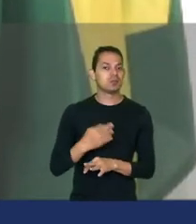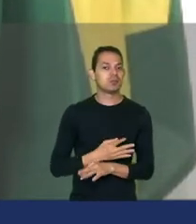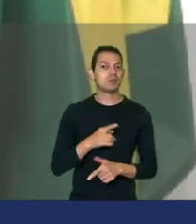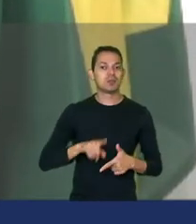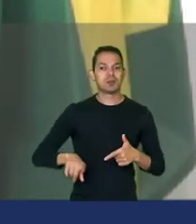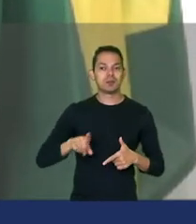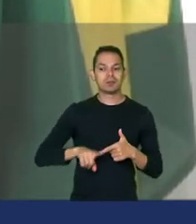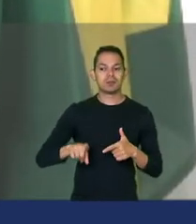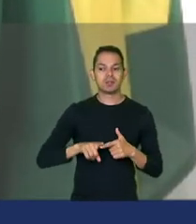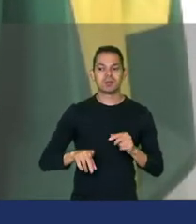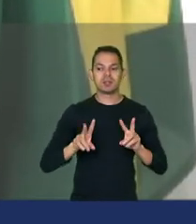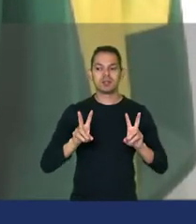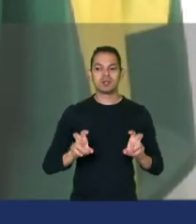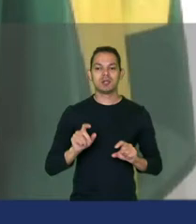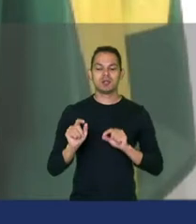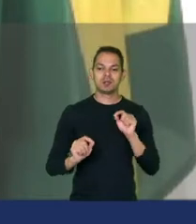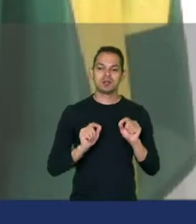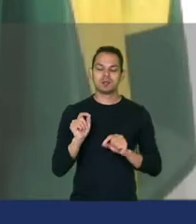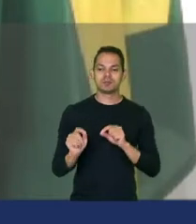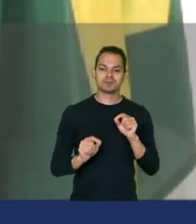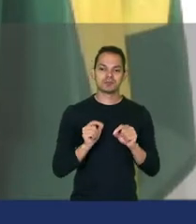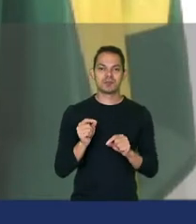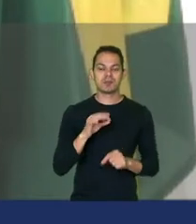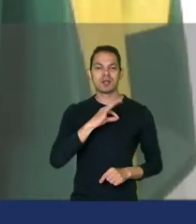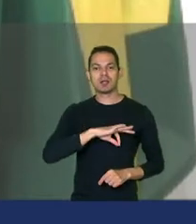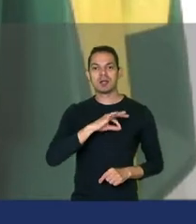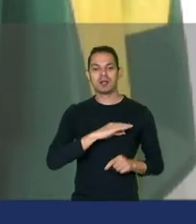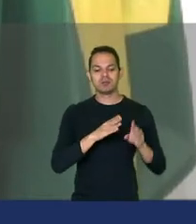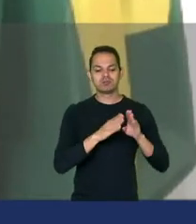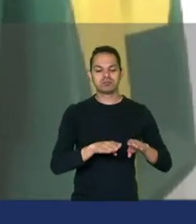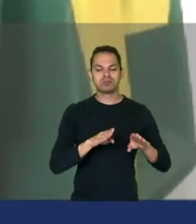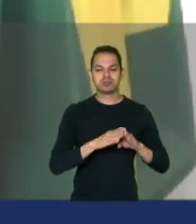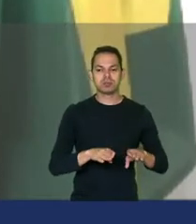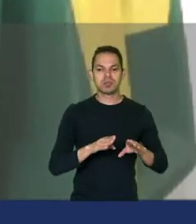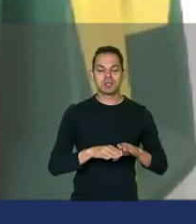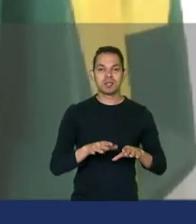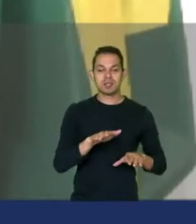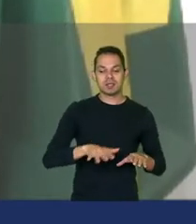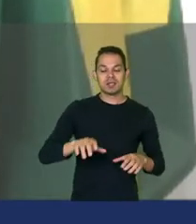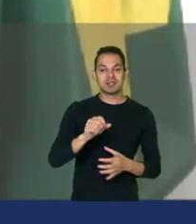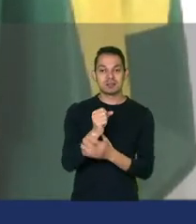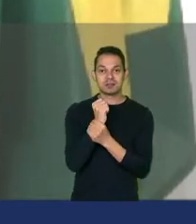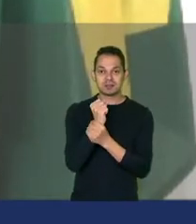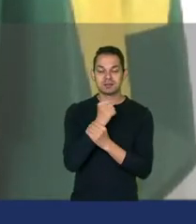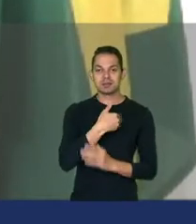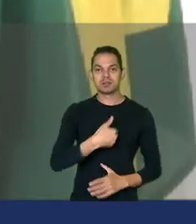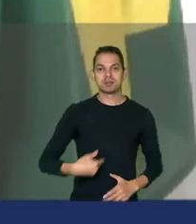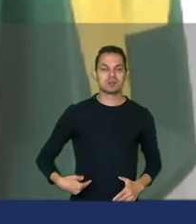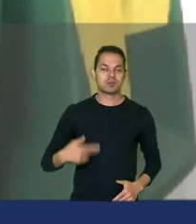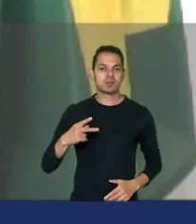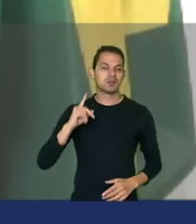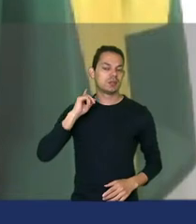SOU MINEIRA E AQUI EM MINAS GERAIS ESTAMOS VIVENDO UM PROBLEMA COM RELAÇÃO É RECOMPOSIÇÃO SALARIAL DAS FORTES DE SEGURANÇA PÚBLICA DO NOSSO ESTADO. SIM, O NOSSO